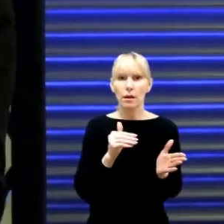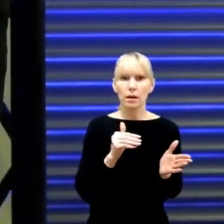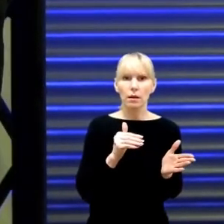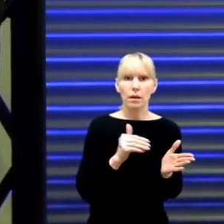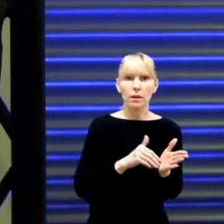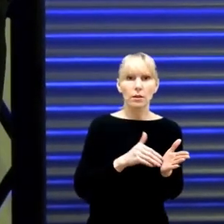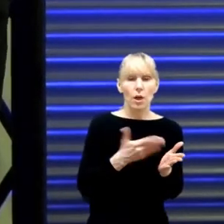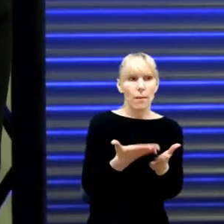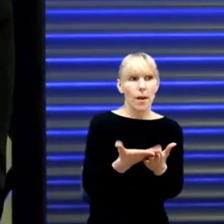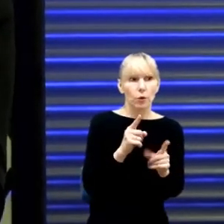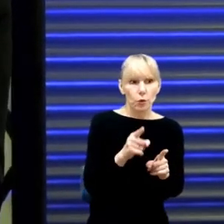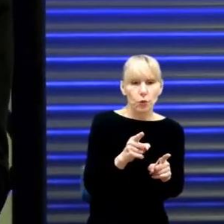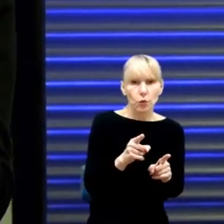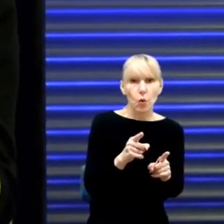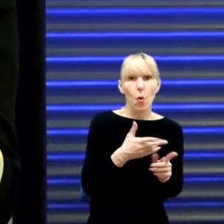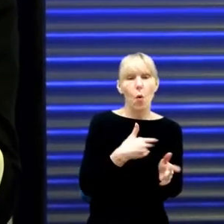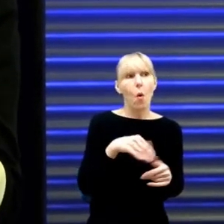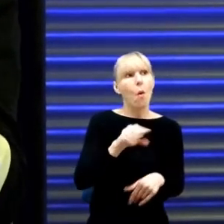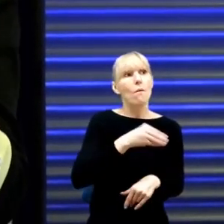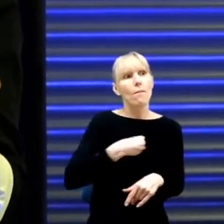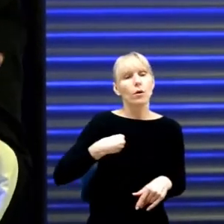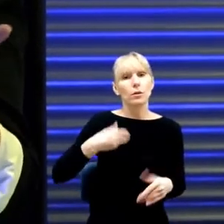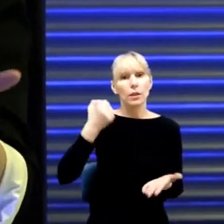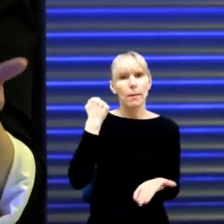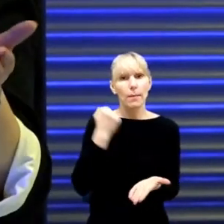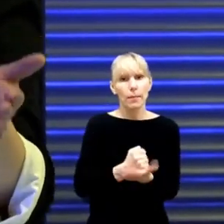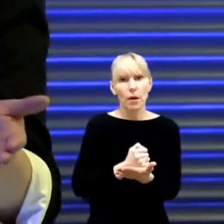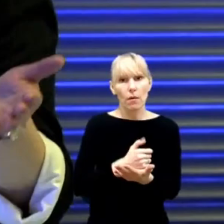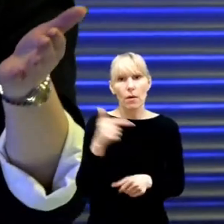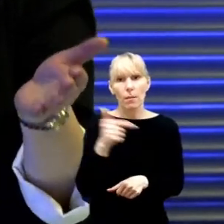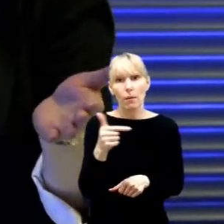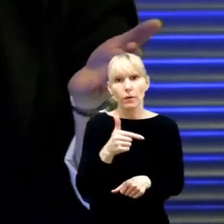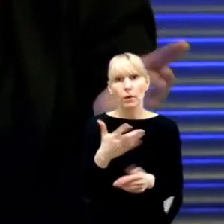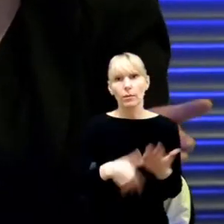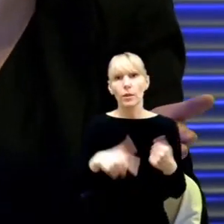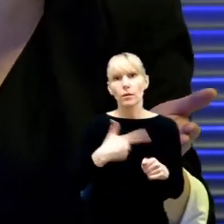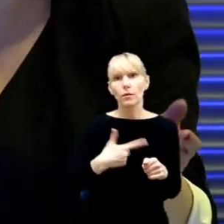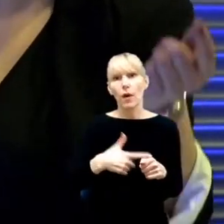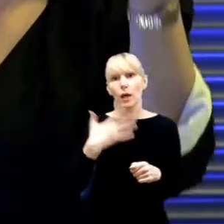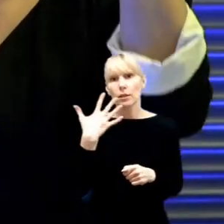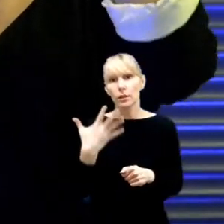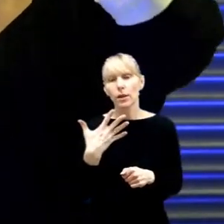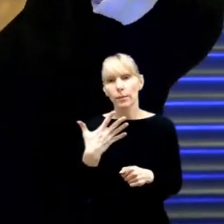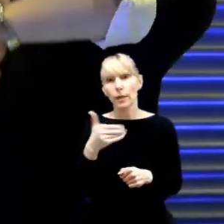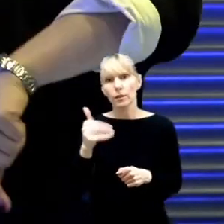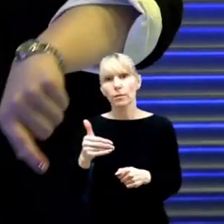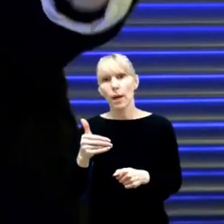Przecież w polskim prawie mieszkanie ma mieć 25 m2 kropka, a to, że da się to obejść